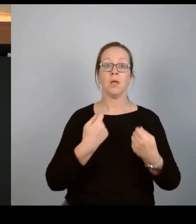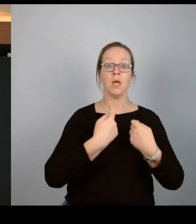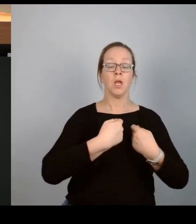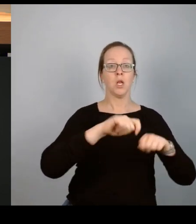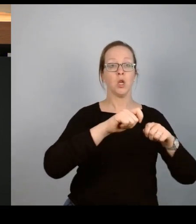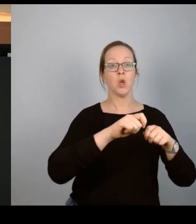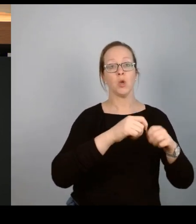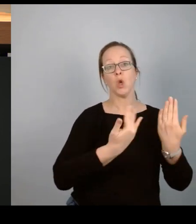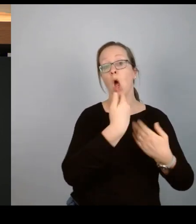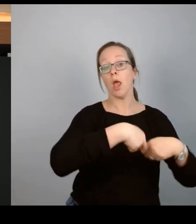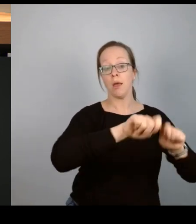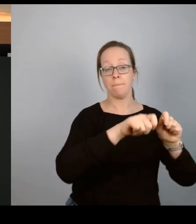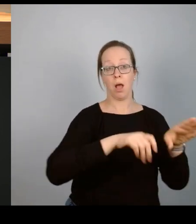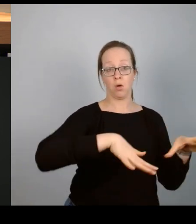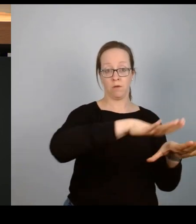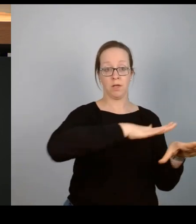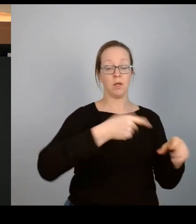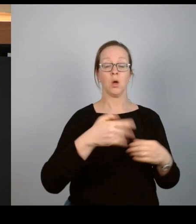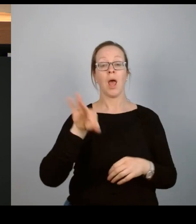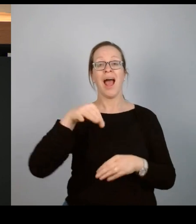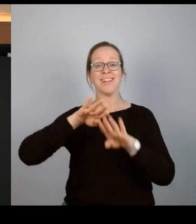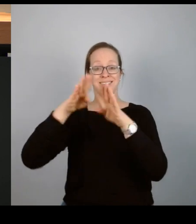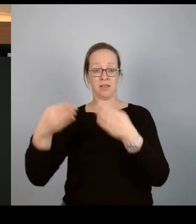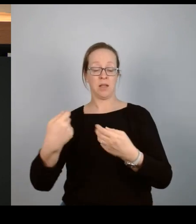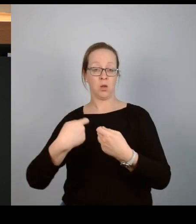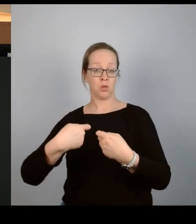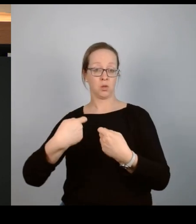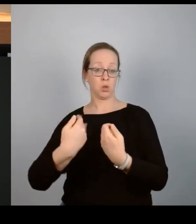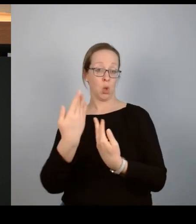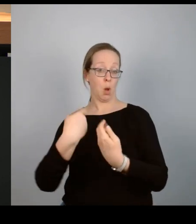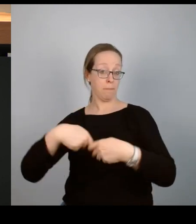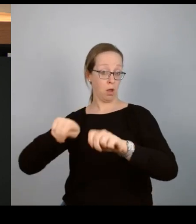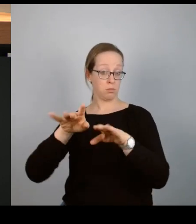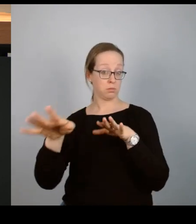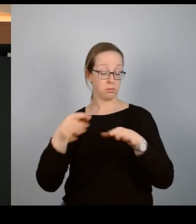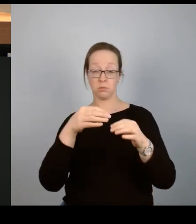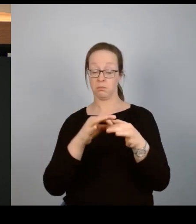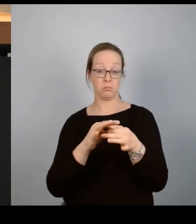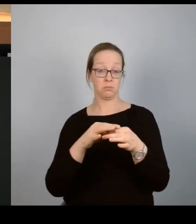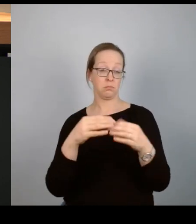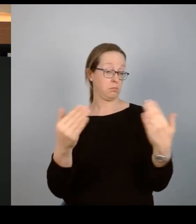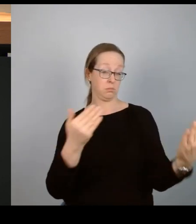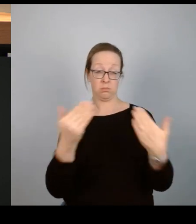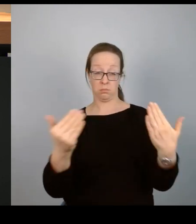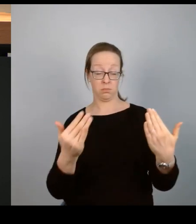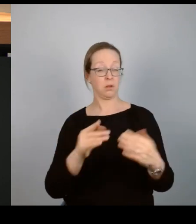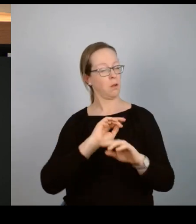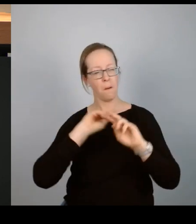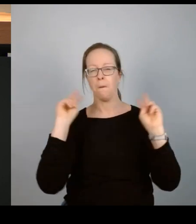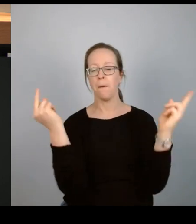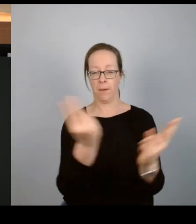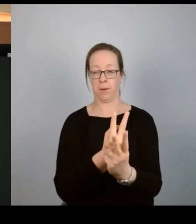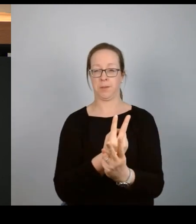Da wäre schon mal die Frage: Haben Sie mit den Bezirken gesprochen, die das angesprochen haben? (Rednerwechsel) Herr Kollege, gestatten Sie eine Zwischenfrage